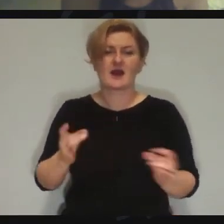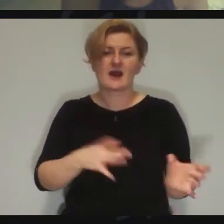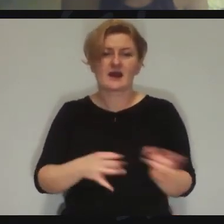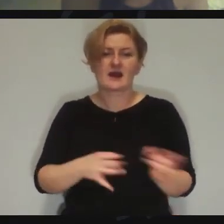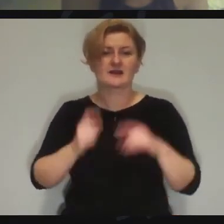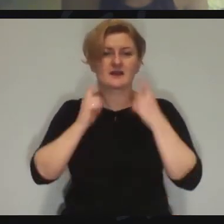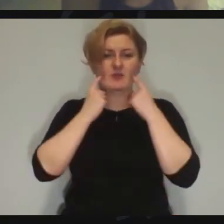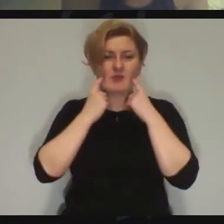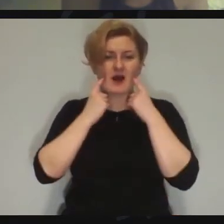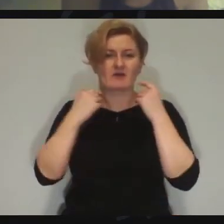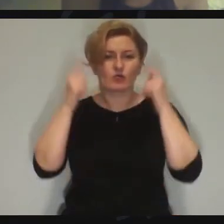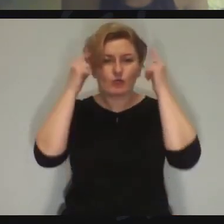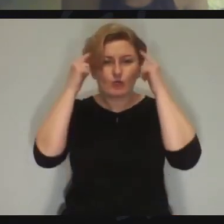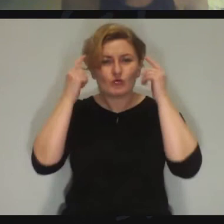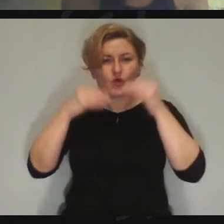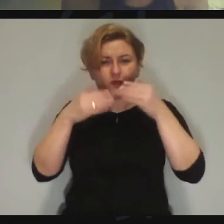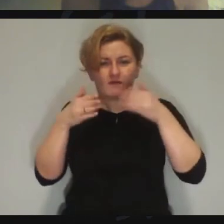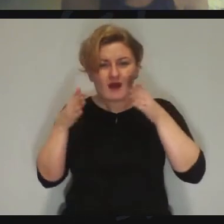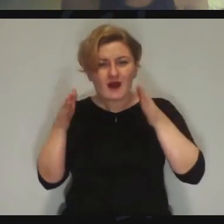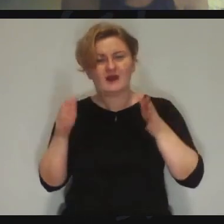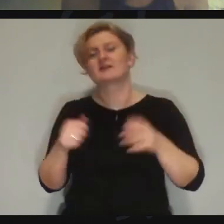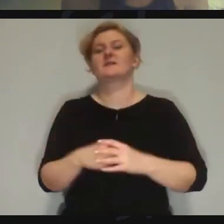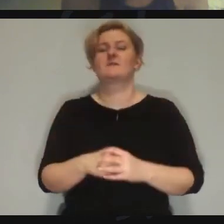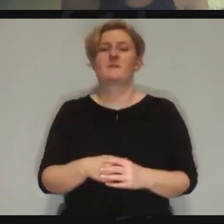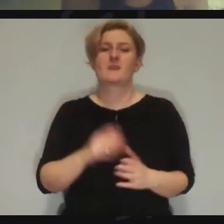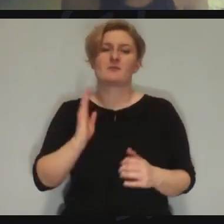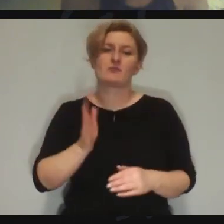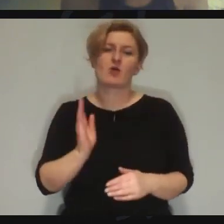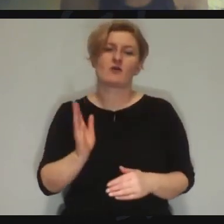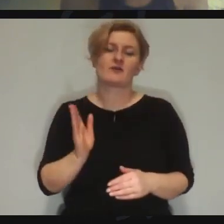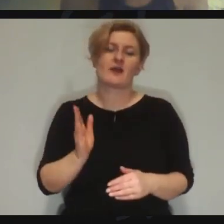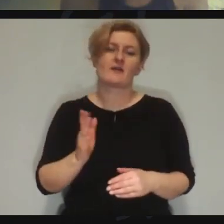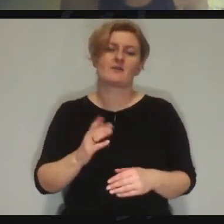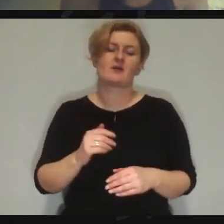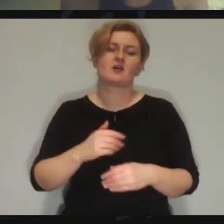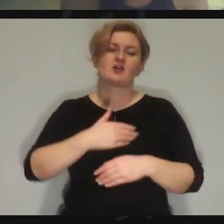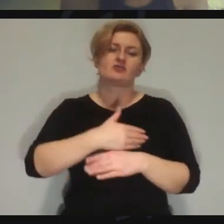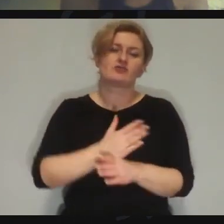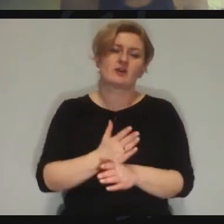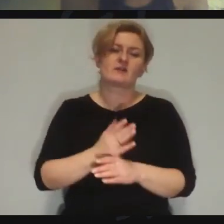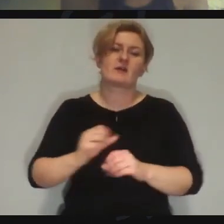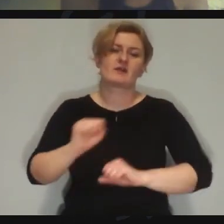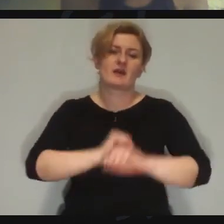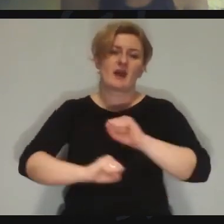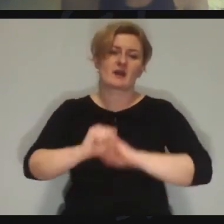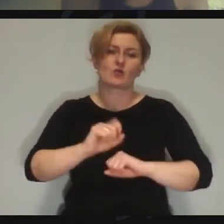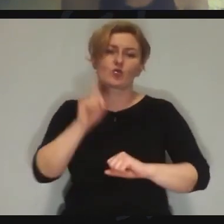Później lecimy dalej, dzielimy trening, a chłopcy współdecydują.